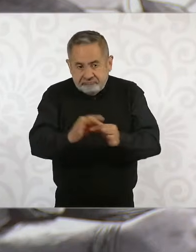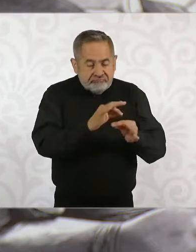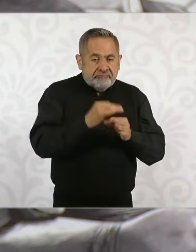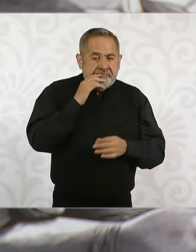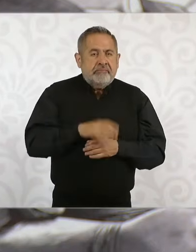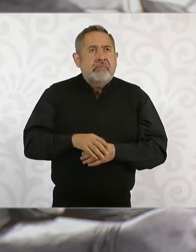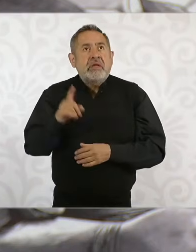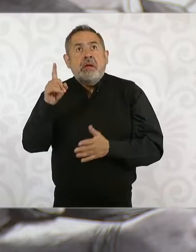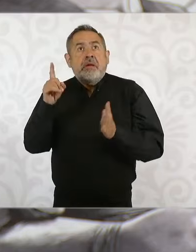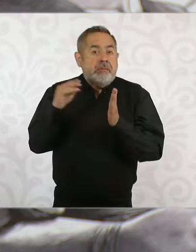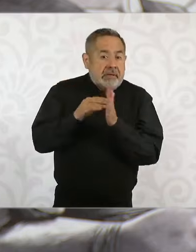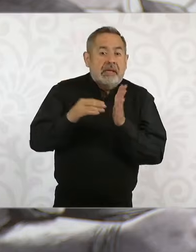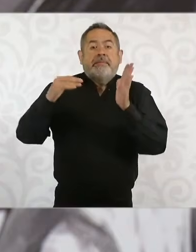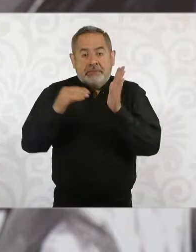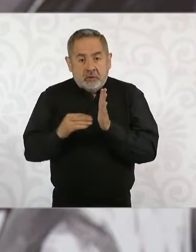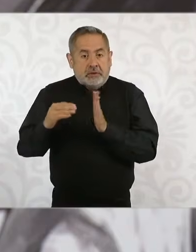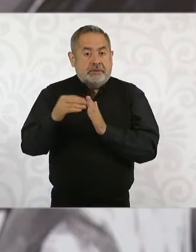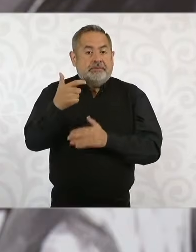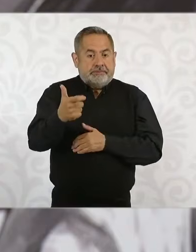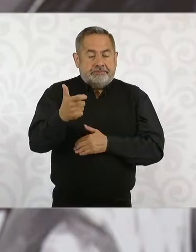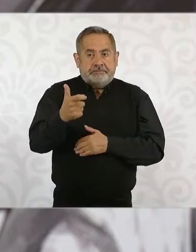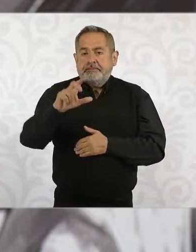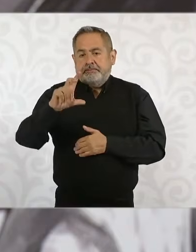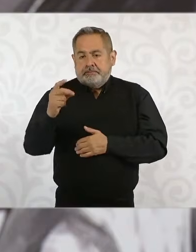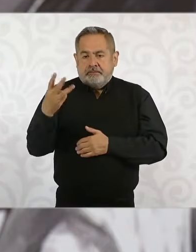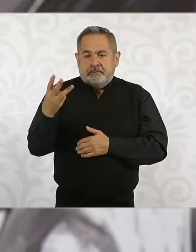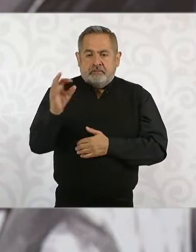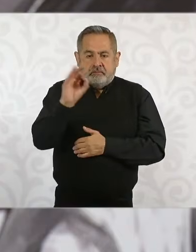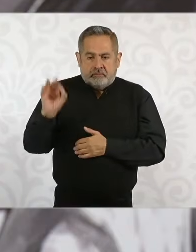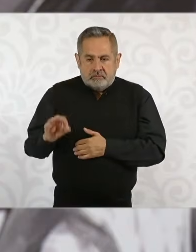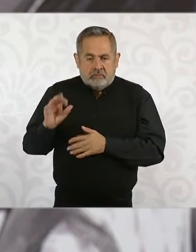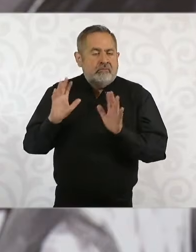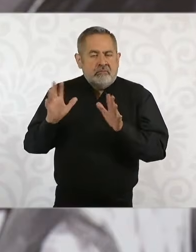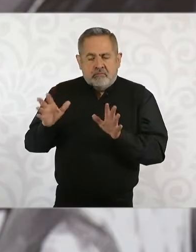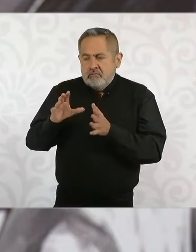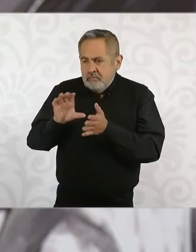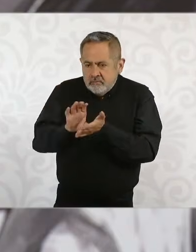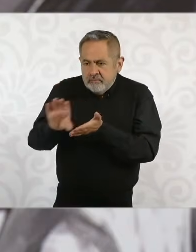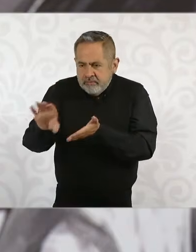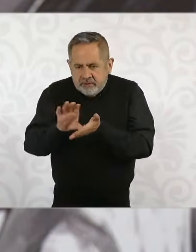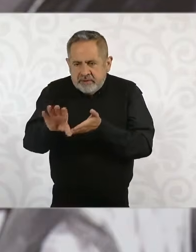de 1000 millones de pesos, es decir, el 33% de lo enunciado para incrementar la capacidad y